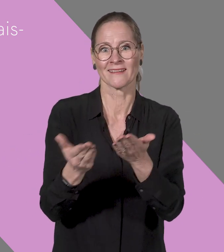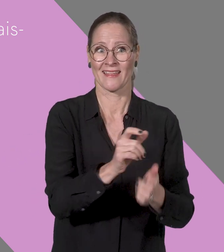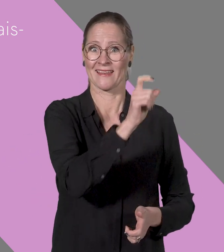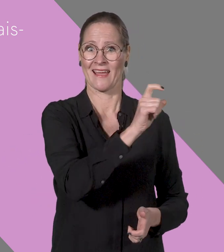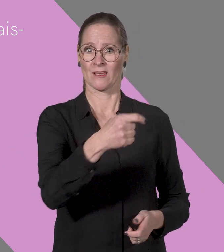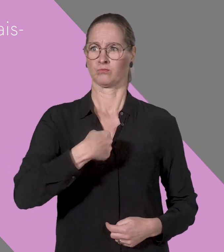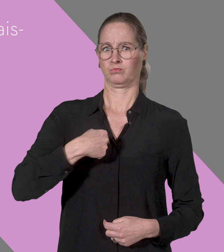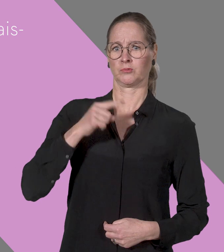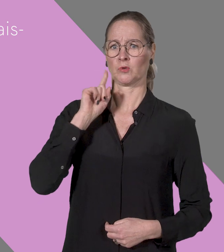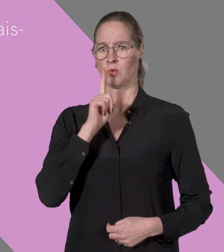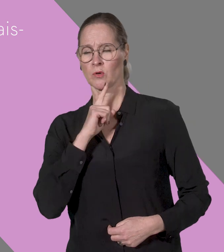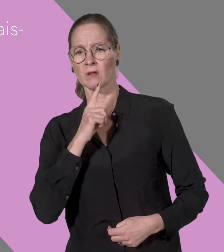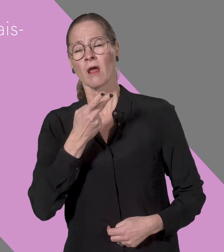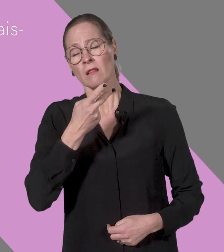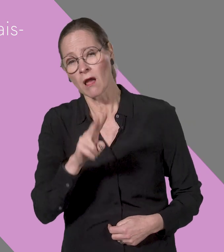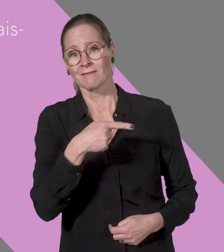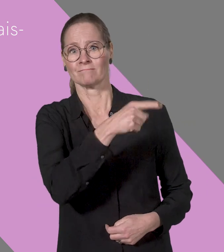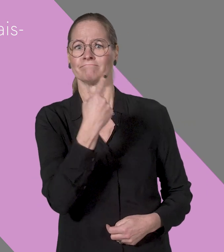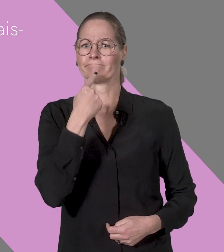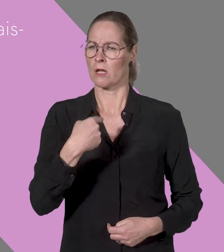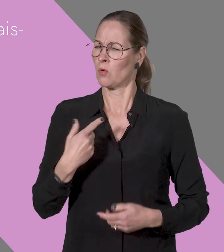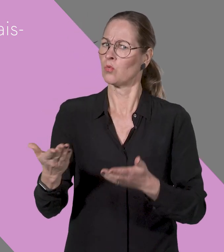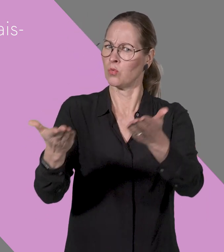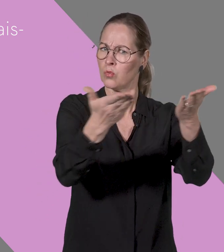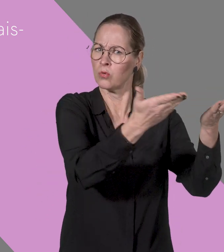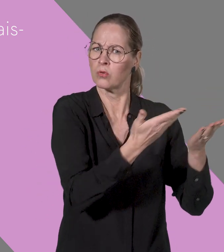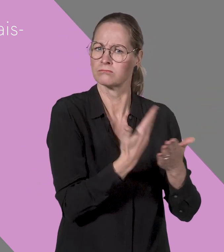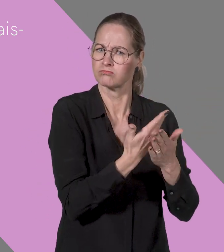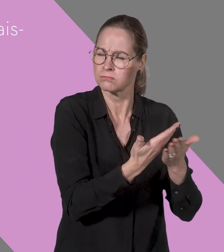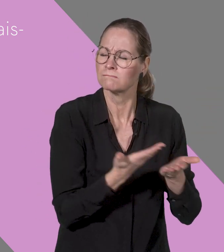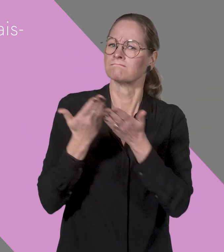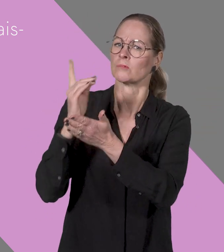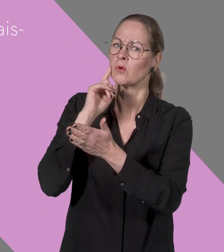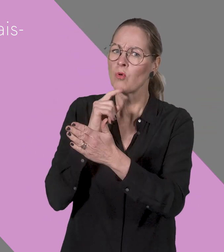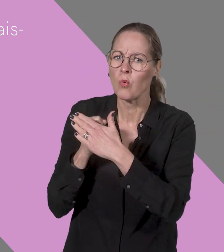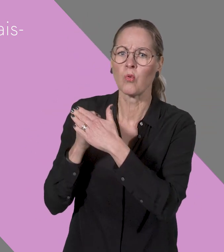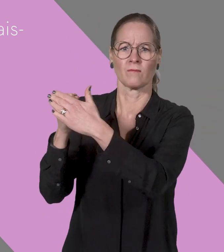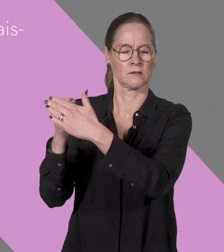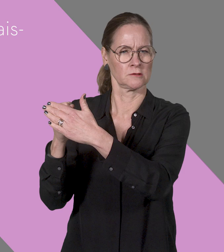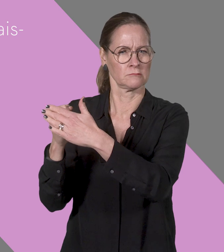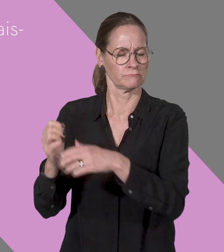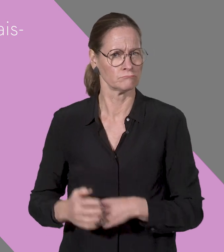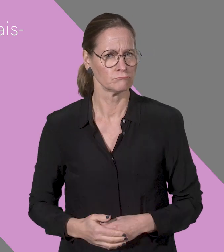joissa kerääjät esittelevät itsensä kuuroiksi tai sanovat keräävänsä rahaa - kuurojen hyväksi.